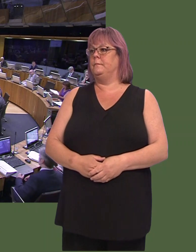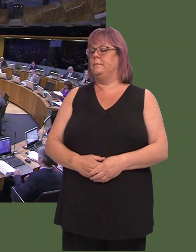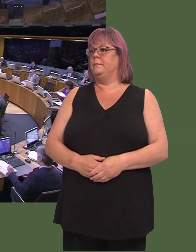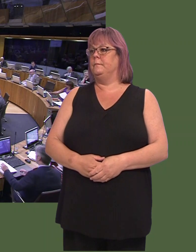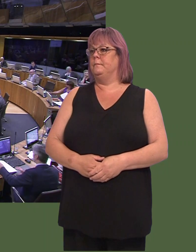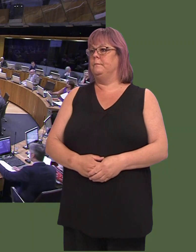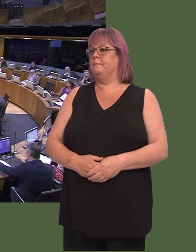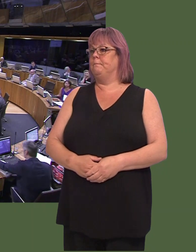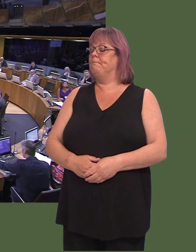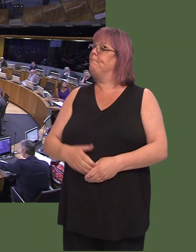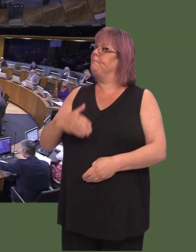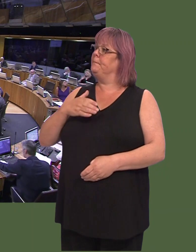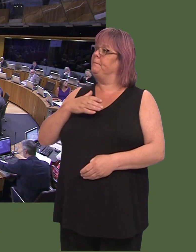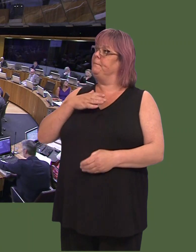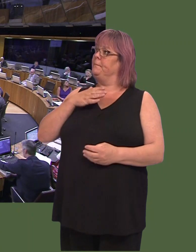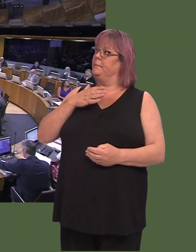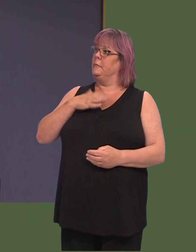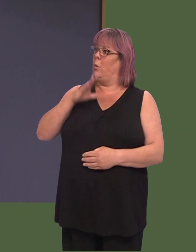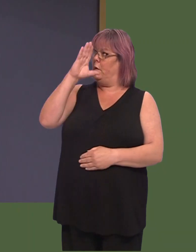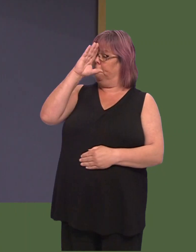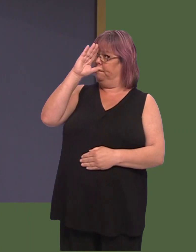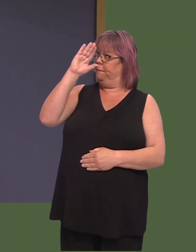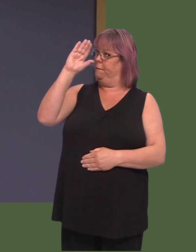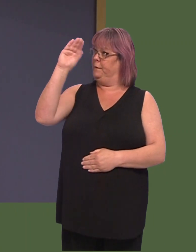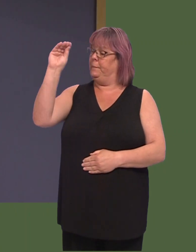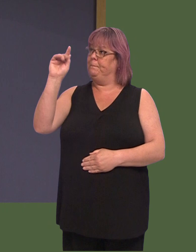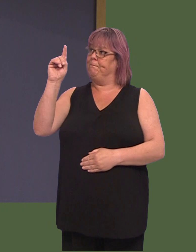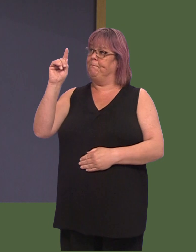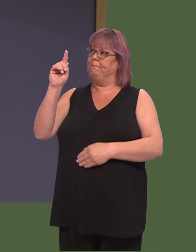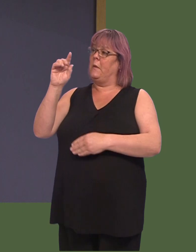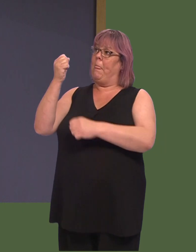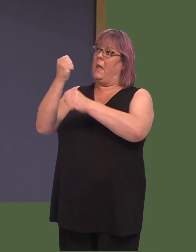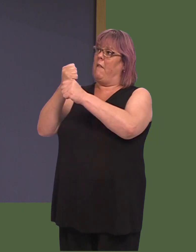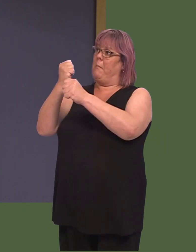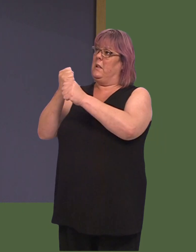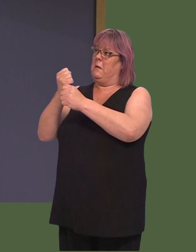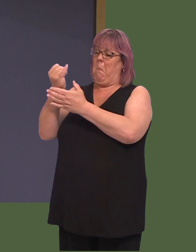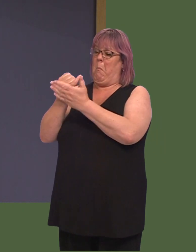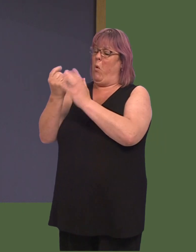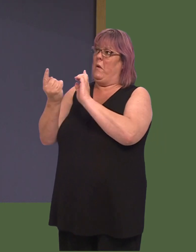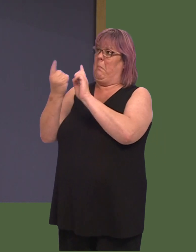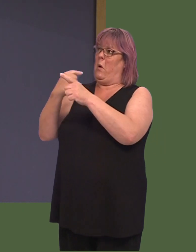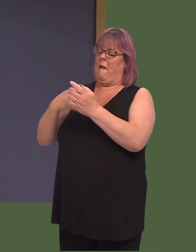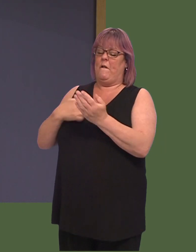Llyr Gruffydd AM: Rydw innau hefyd eisiau cofrestru fy siom, a dweud y gwir, ar ymateb